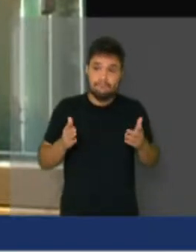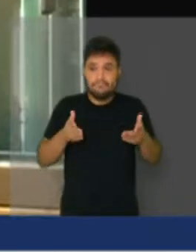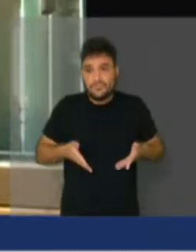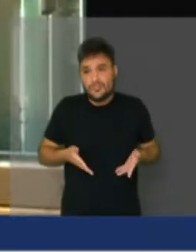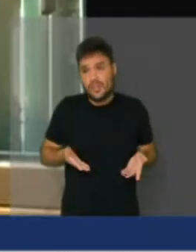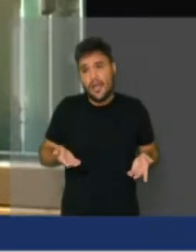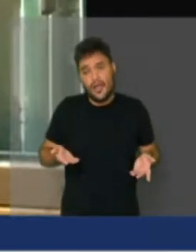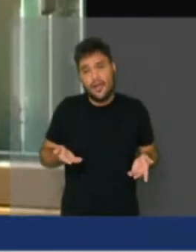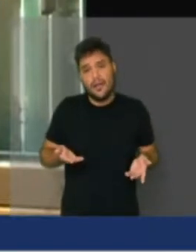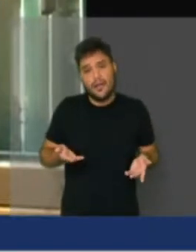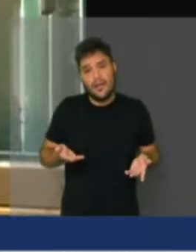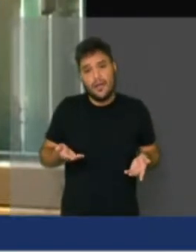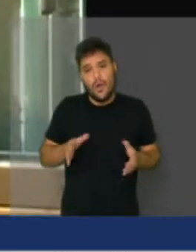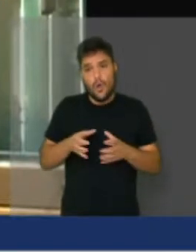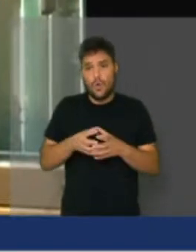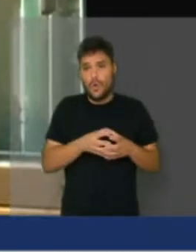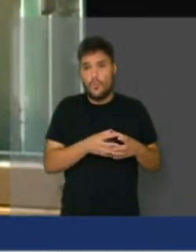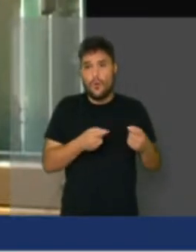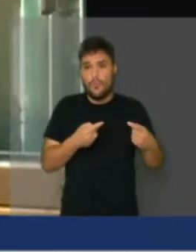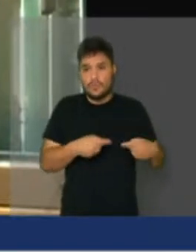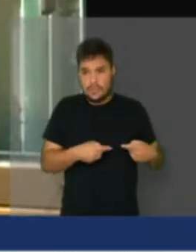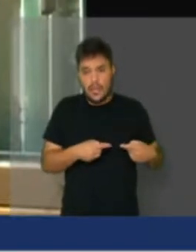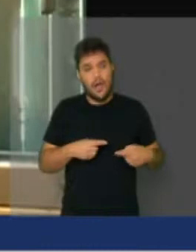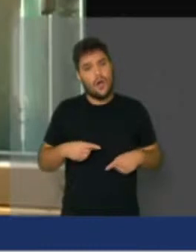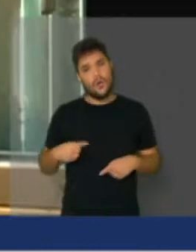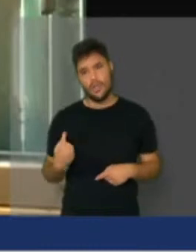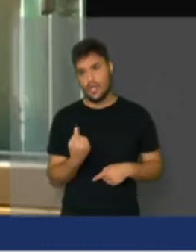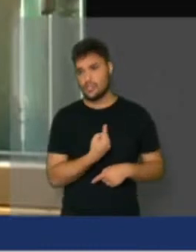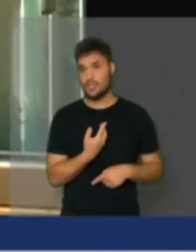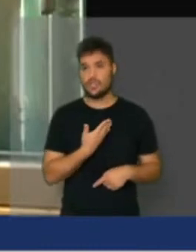DISSO MAS... JÁ QUE... , O GOVERNO NÃO TEM NADA PARA ESCONDER, ABSOLUTAMENTE NADA PARA ESCONDER. NÓS ACREDITO